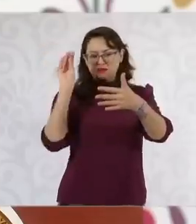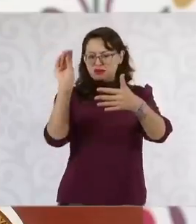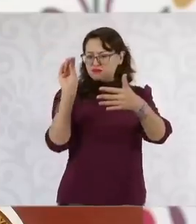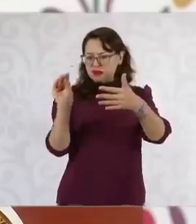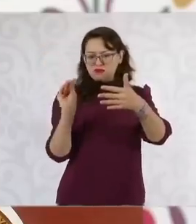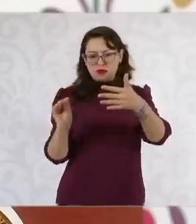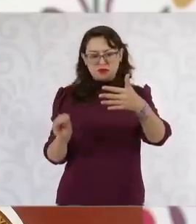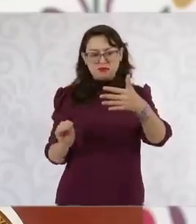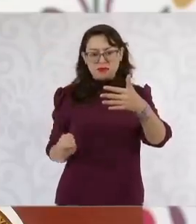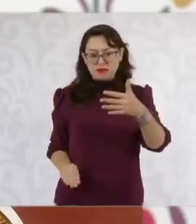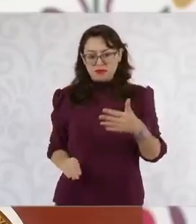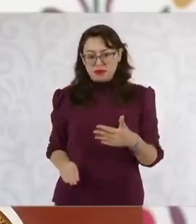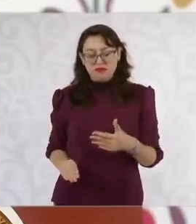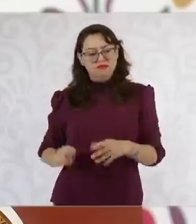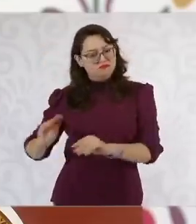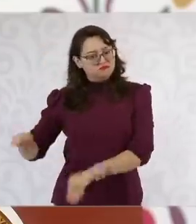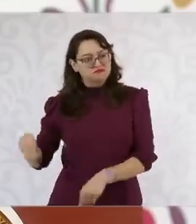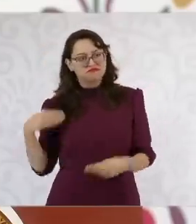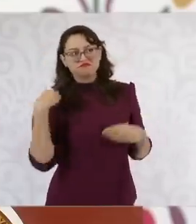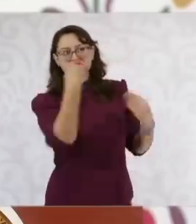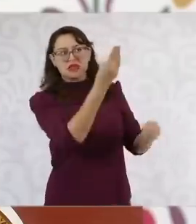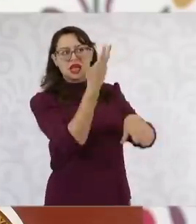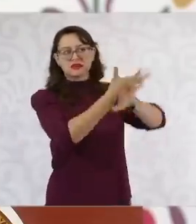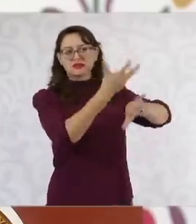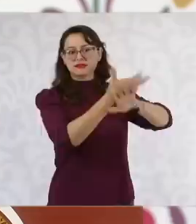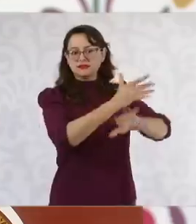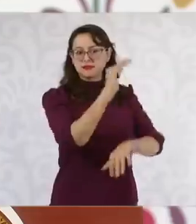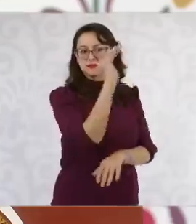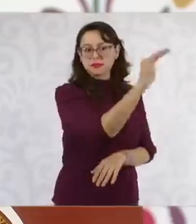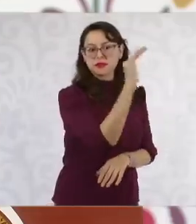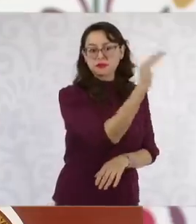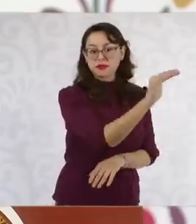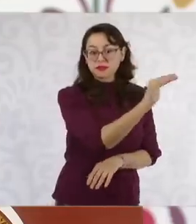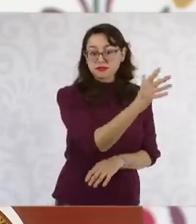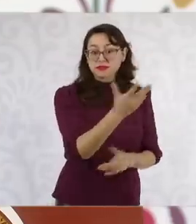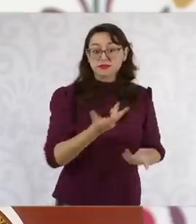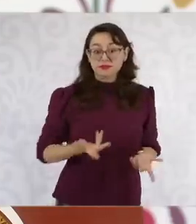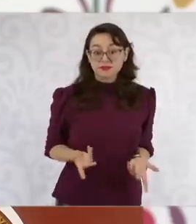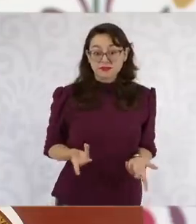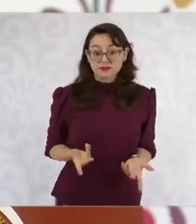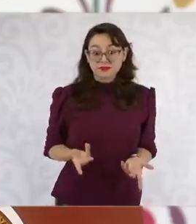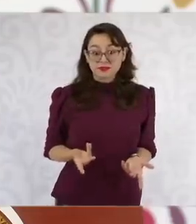información al gobierno de los Estados Unidos y no se nos olvide lo que pasó con Rápido y furioso